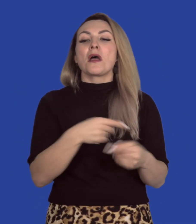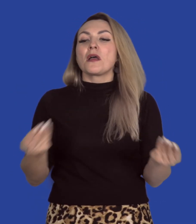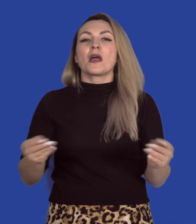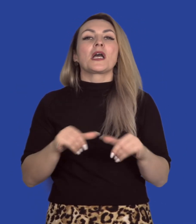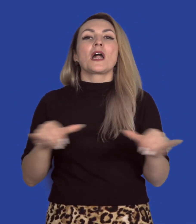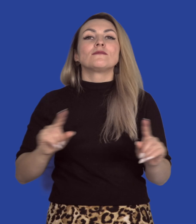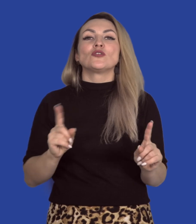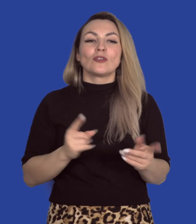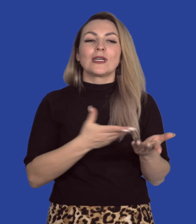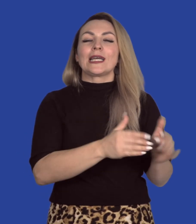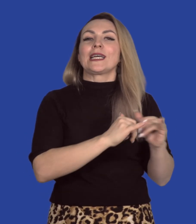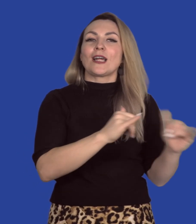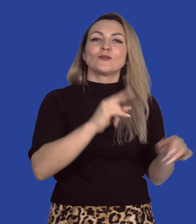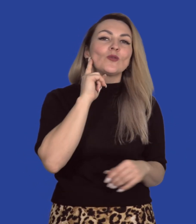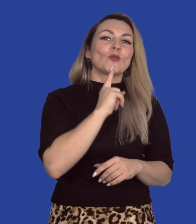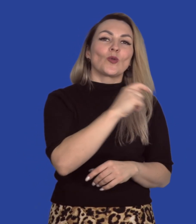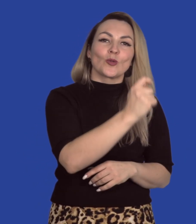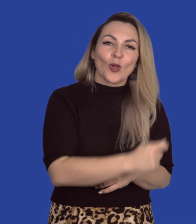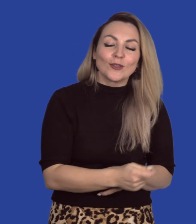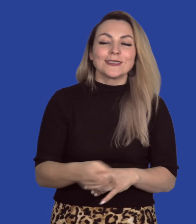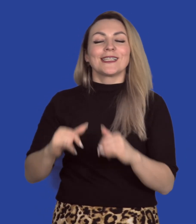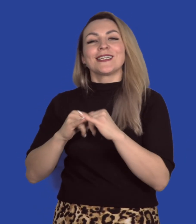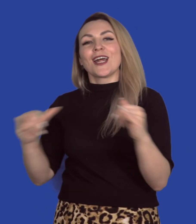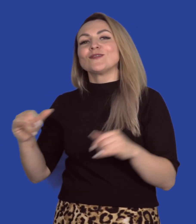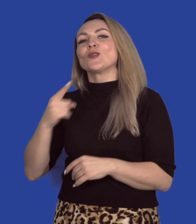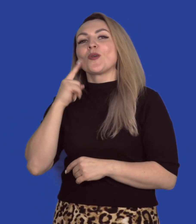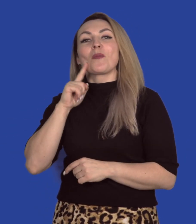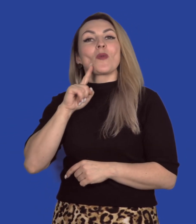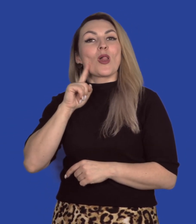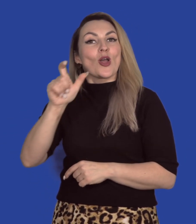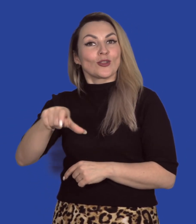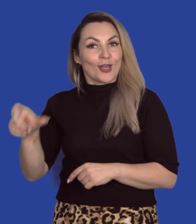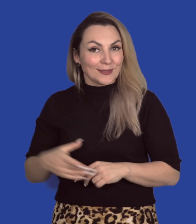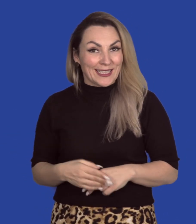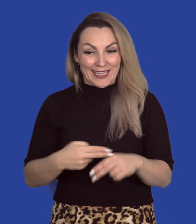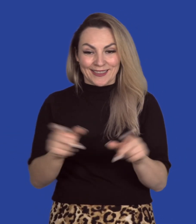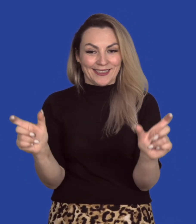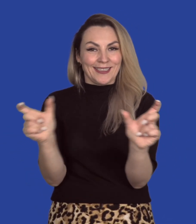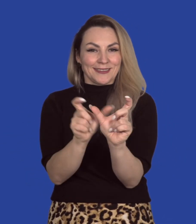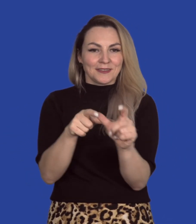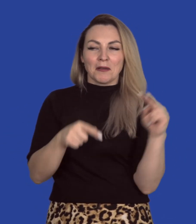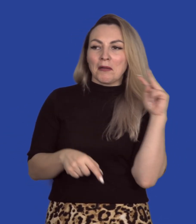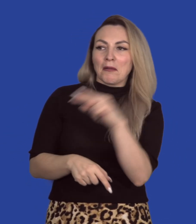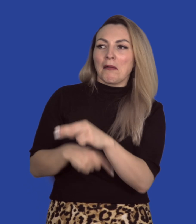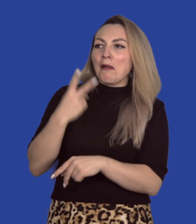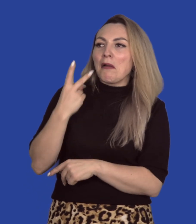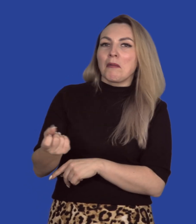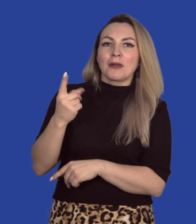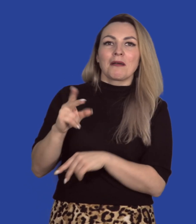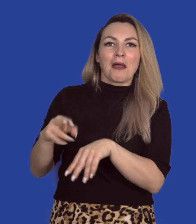Такие мероприятия развивают сообщество глухих художников и молодых представителей сообщества глухих. Мероприятия были перекрестными,